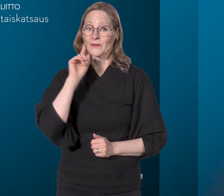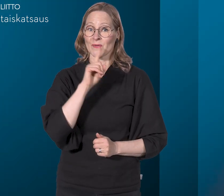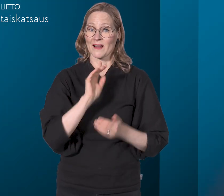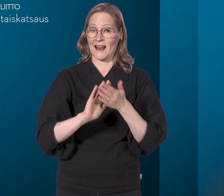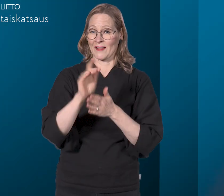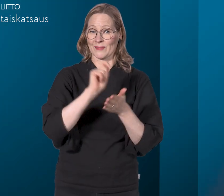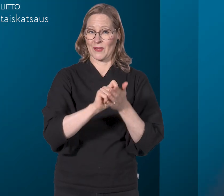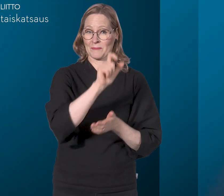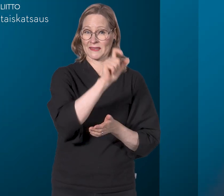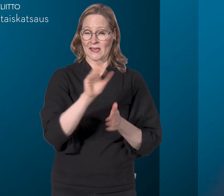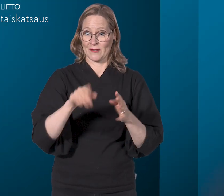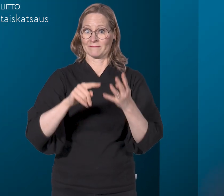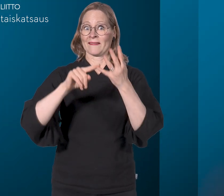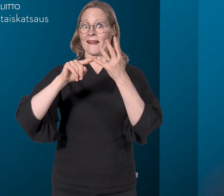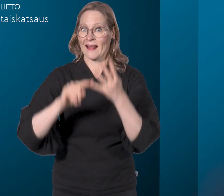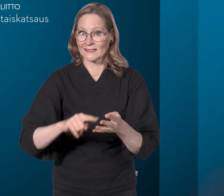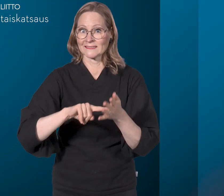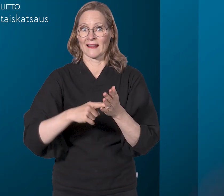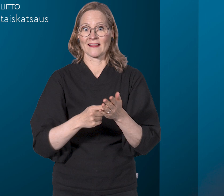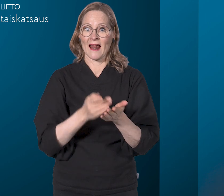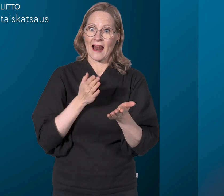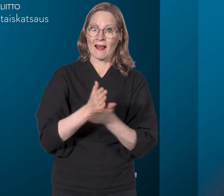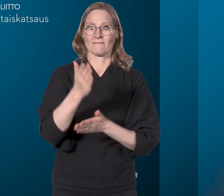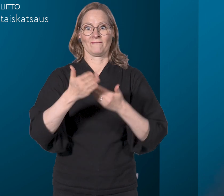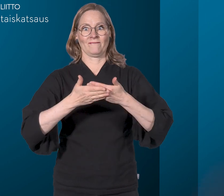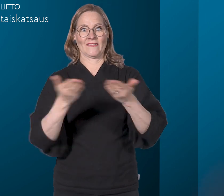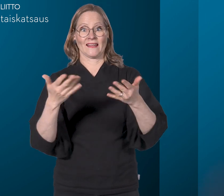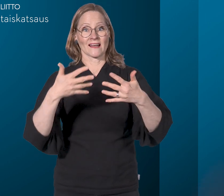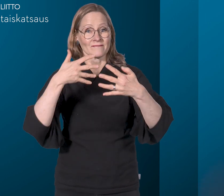Kuurojen lehden toimittajat nähtiin neljättä kertaa livenä -